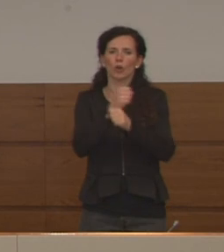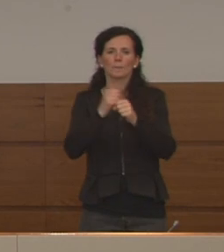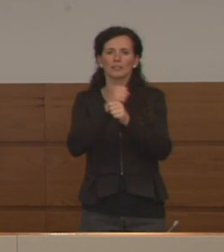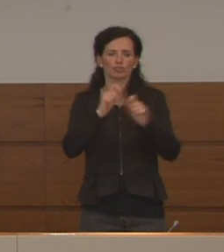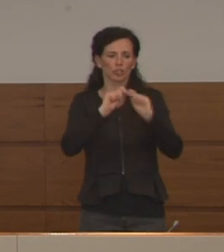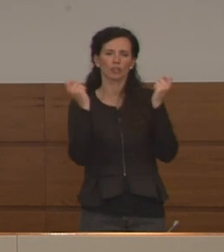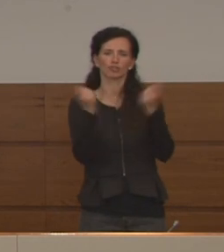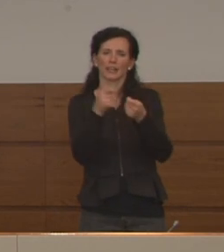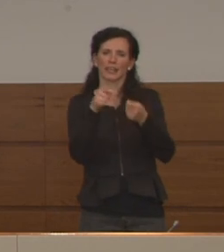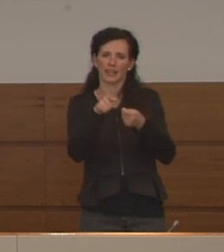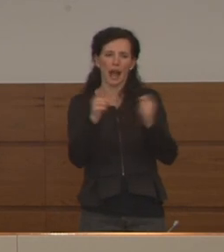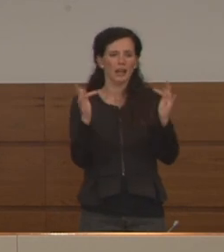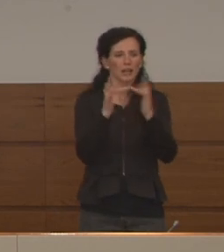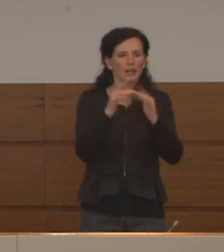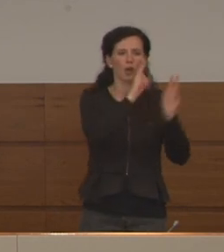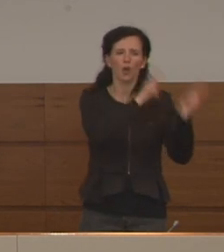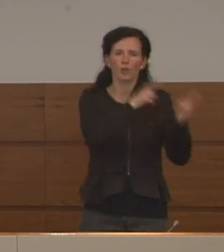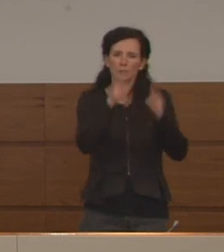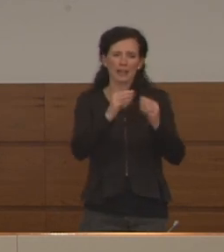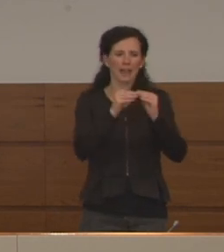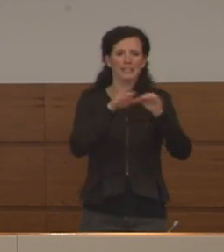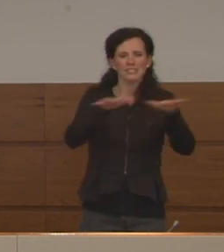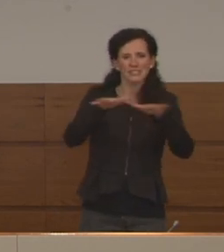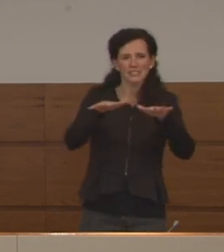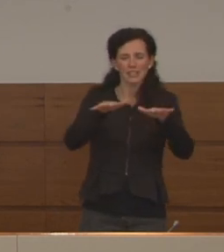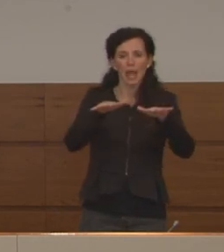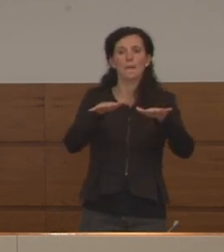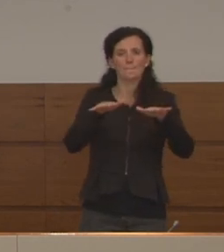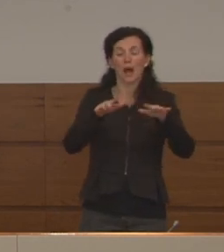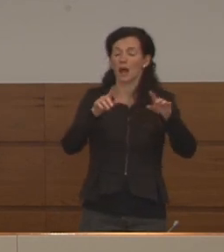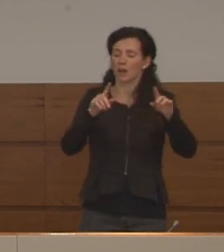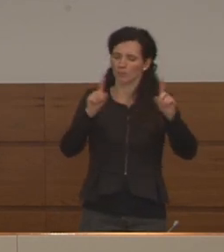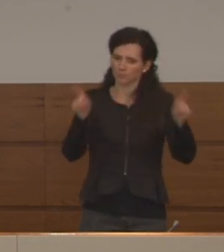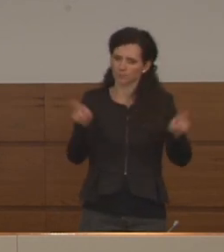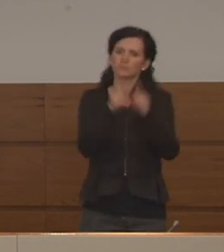Chi assiste i pazienti e chi ha il polso della situazione delle persone nel loro